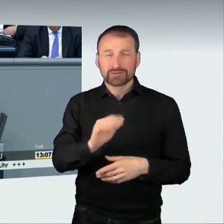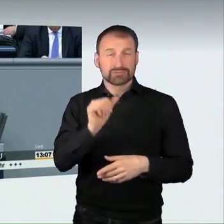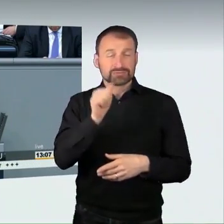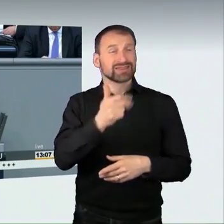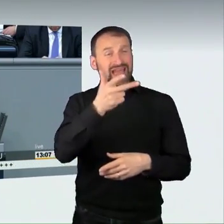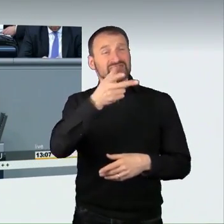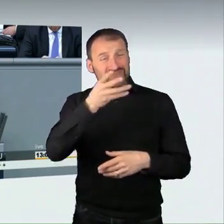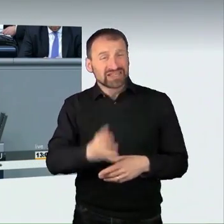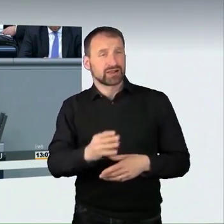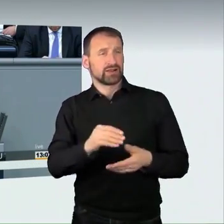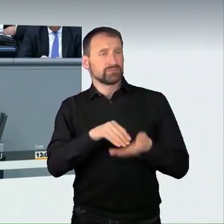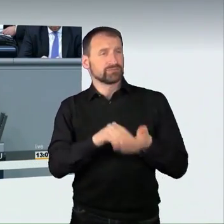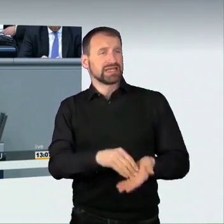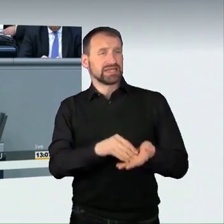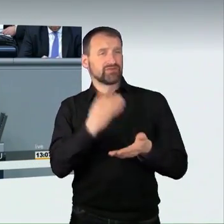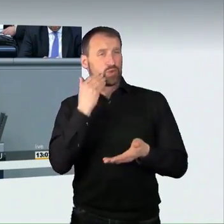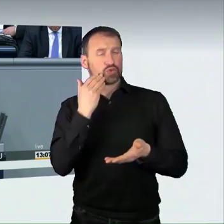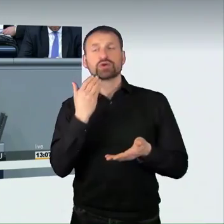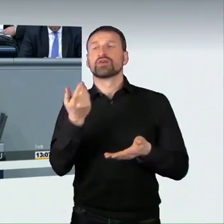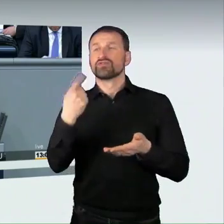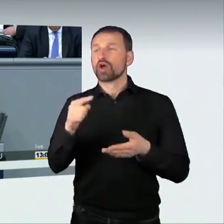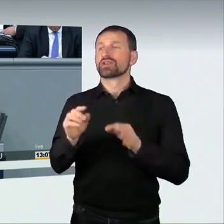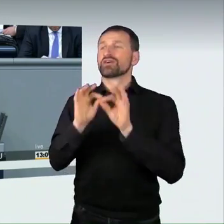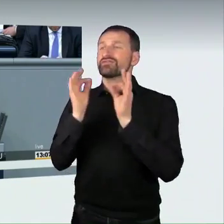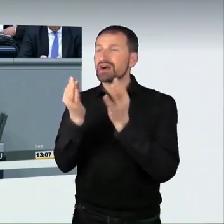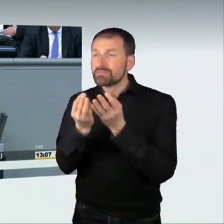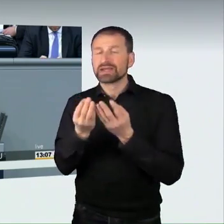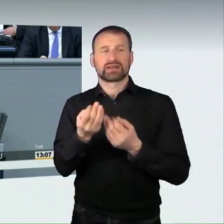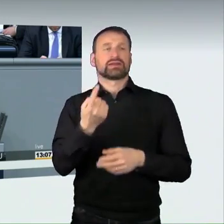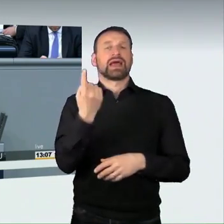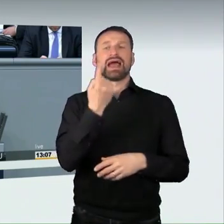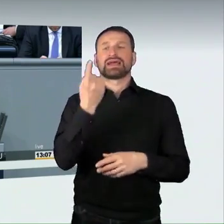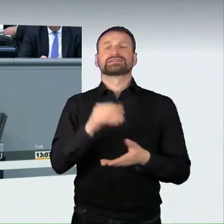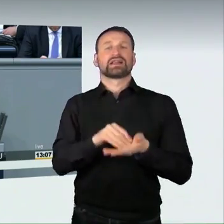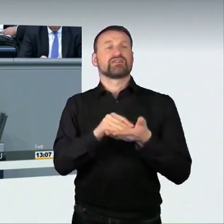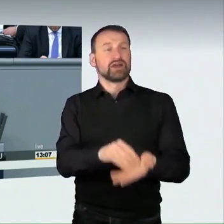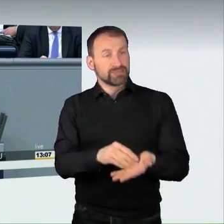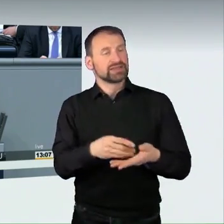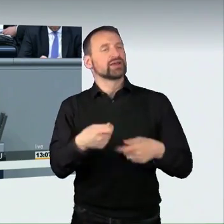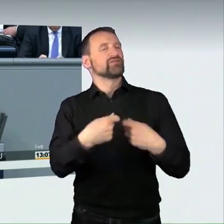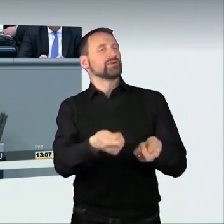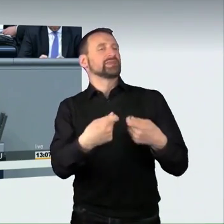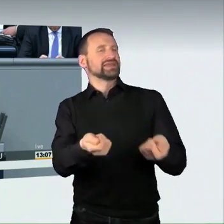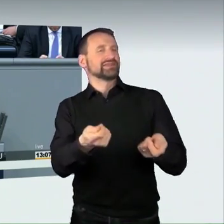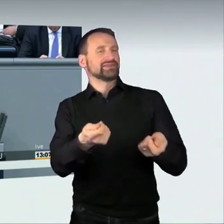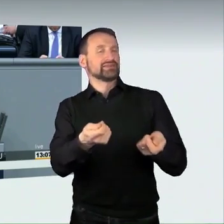in diesem Land werden von Familien, von Einzelvermietern an die Menschen, an die 20 Millionen Mieter, vermietet. Der Normalfall in diesem Land ist,